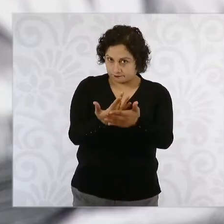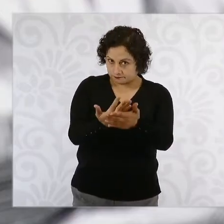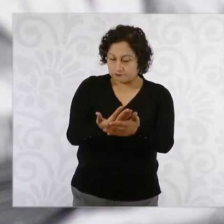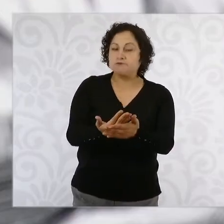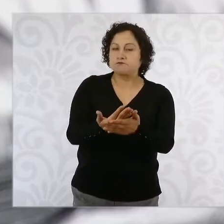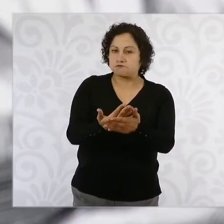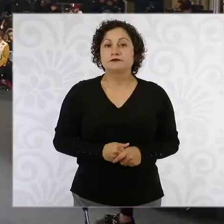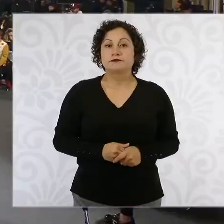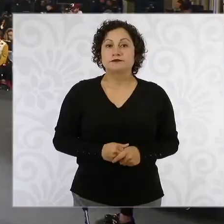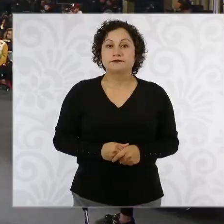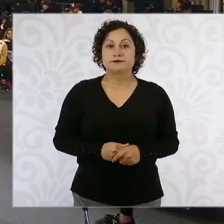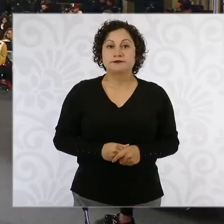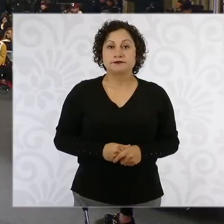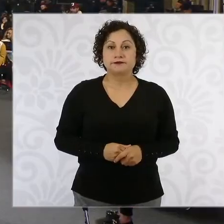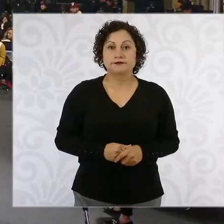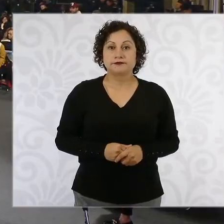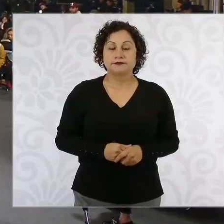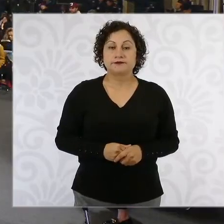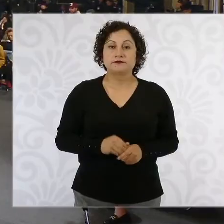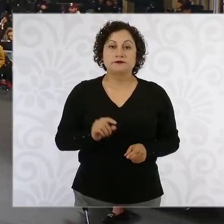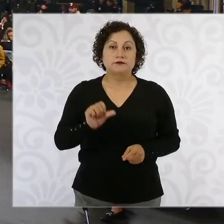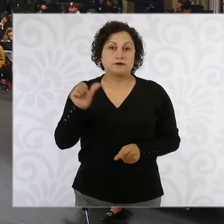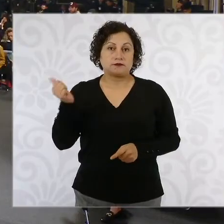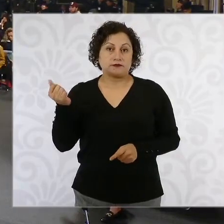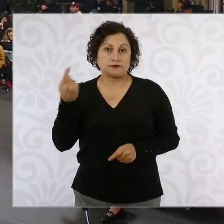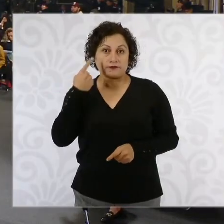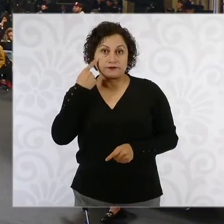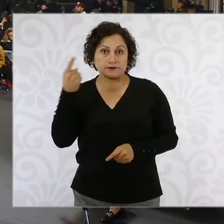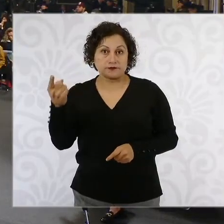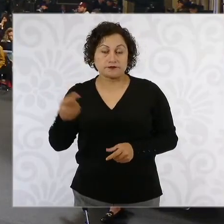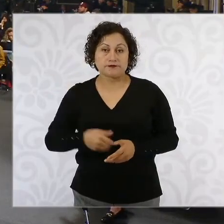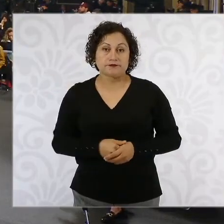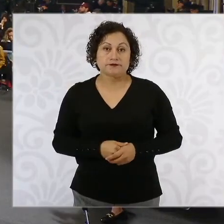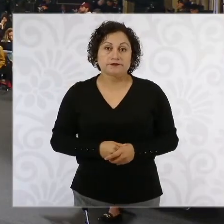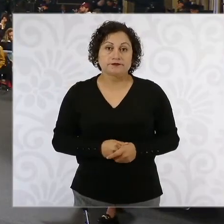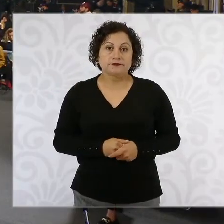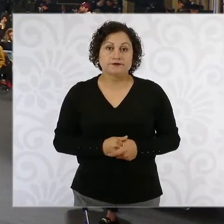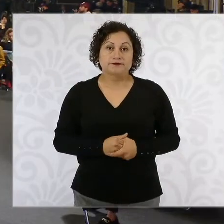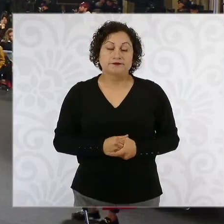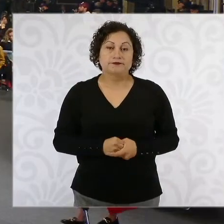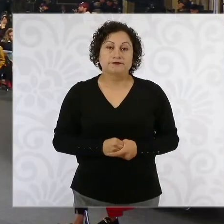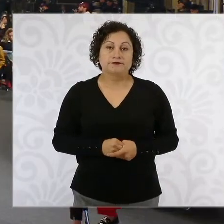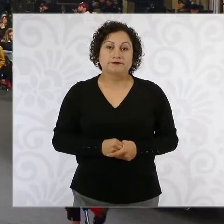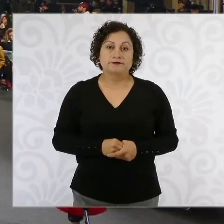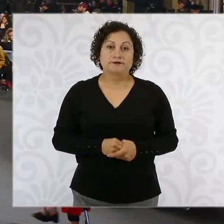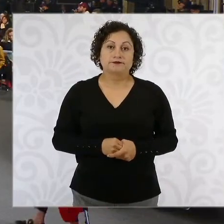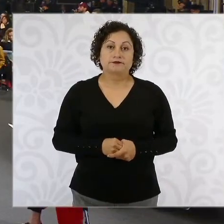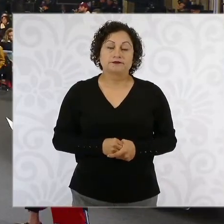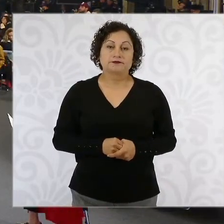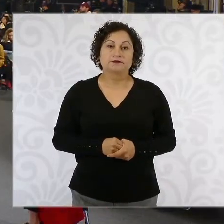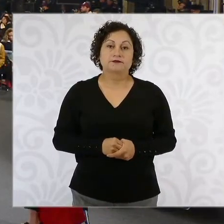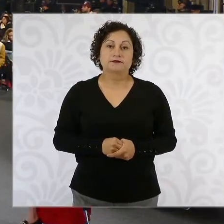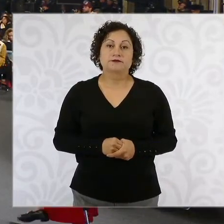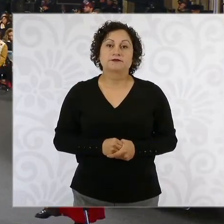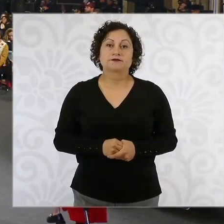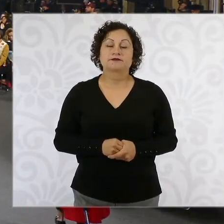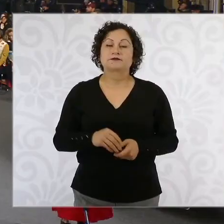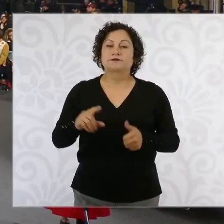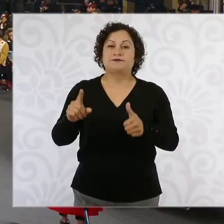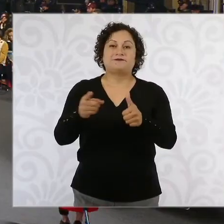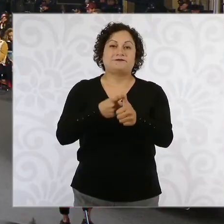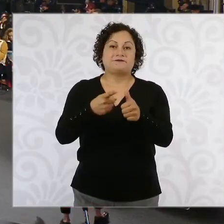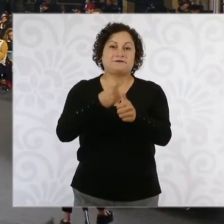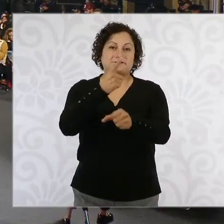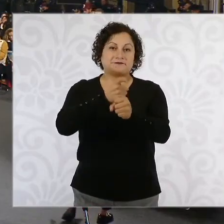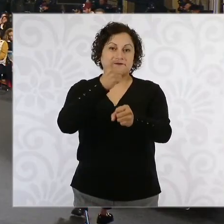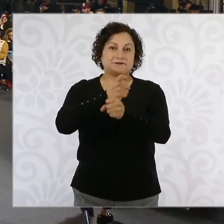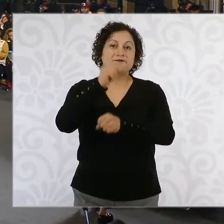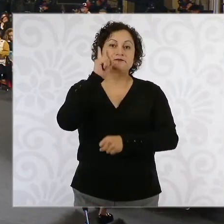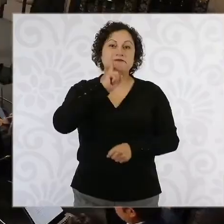comunicar a ver aquí primero primero las damas